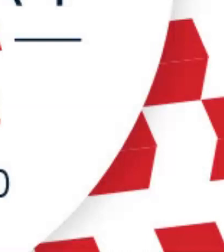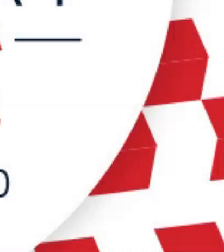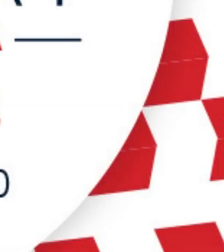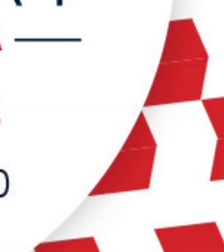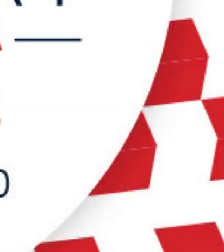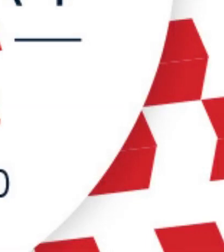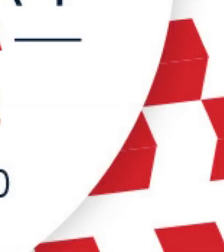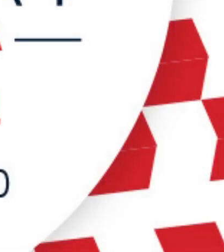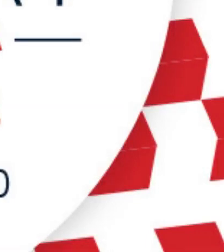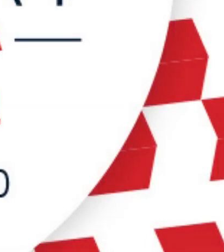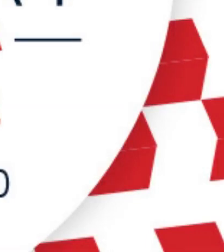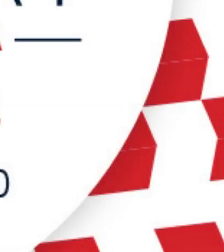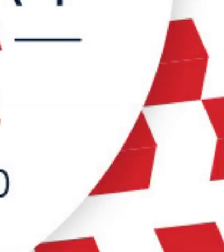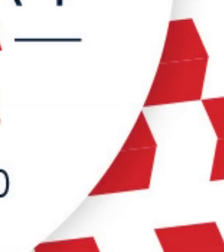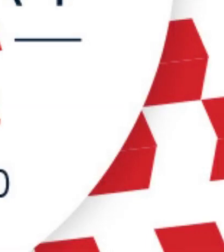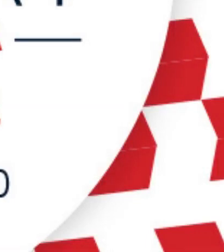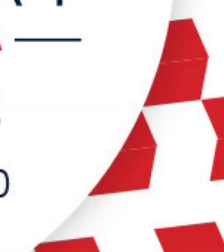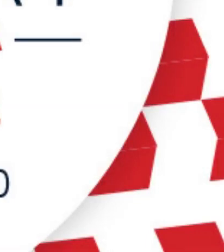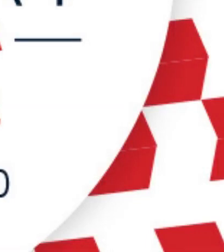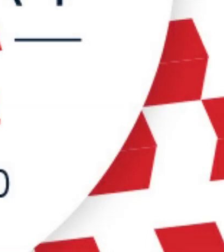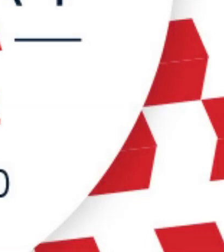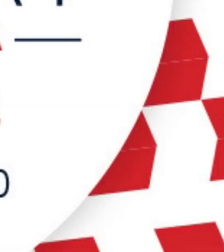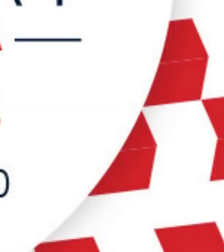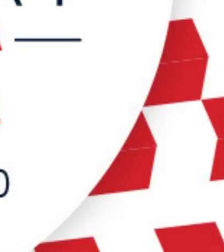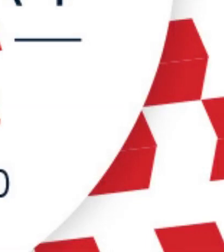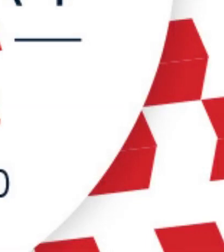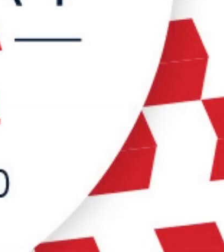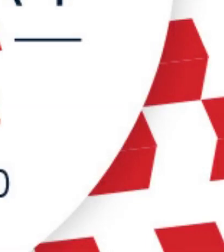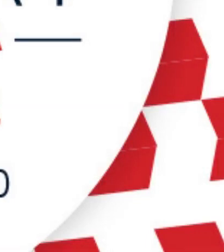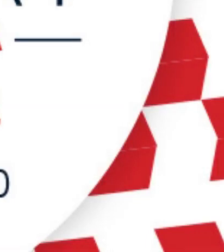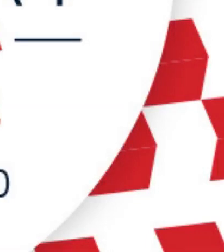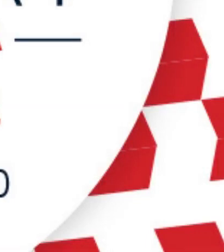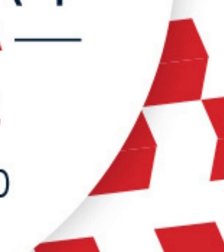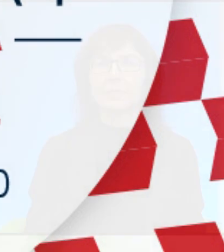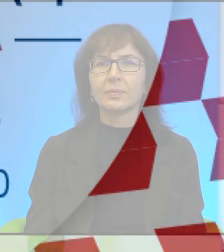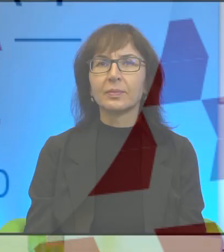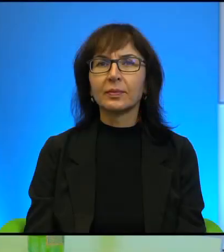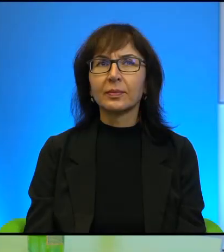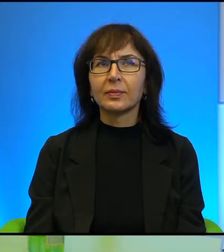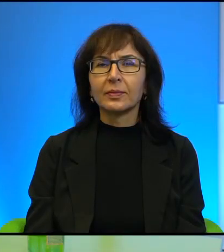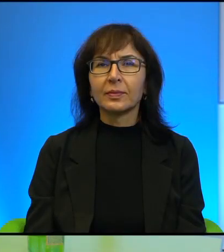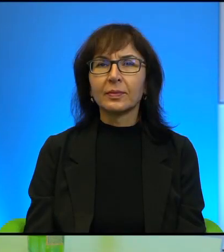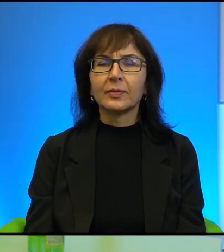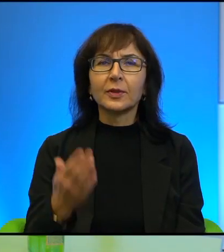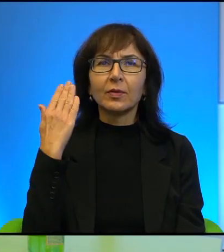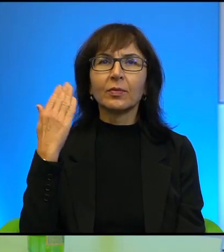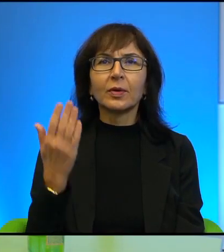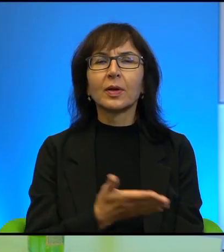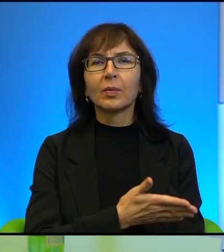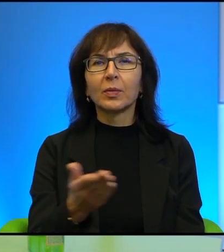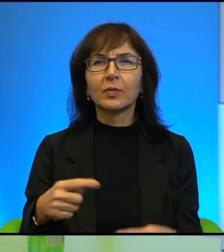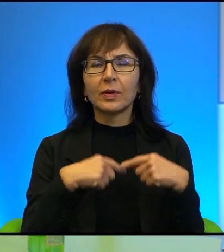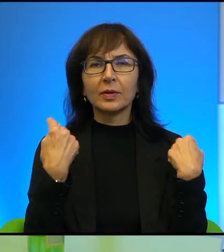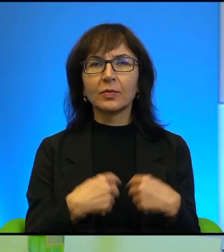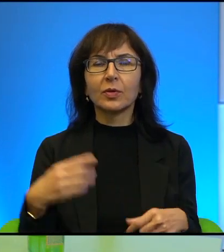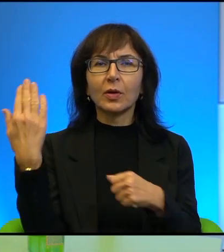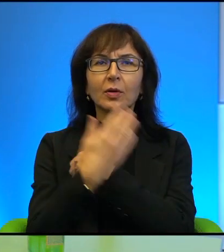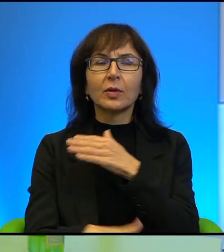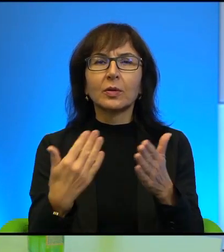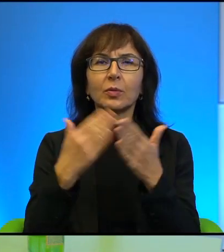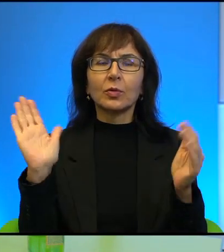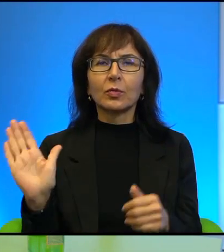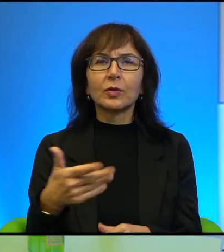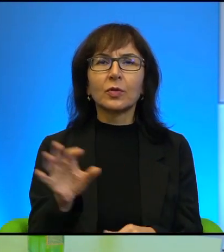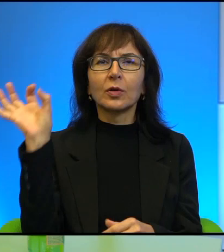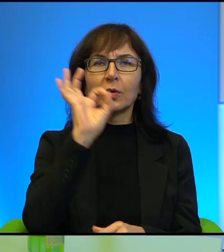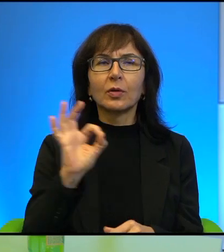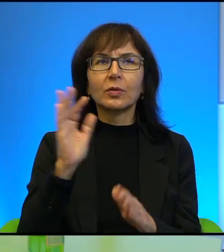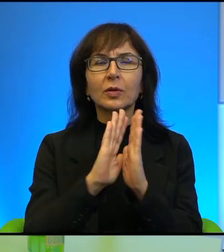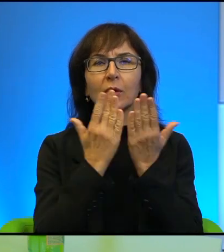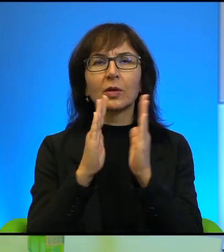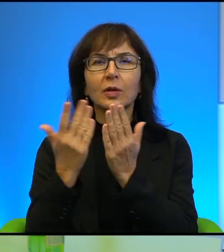Witam Państwa serdecznie w ostatnim dniu Festiwalu Okolice Literatury Non-Fiction